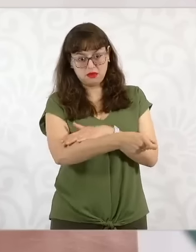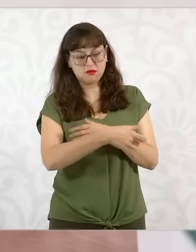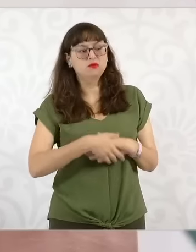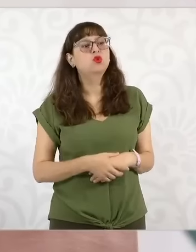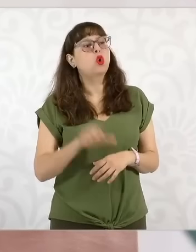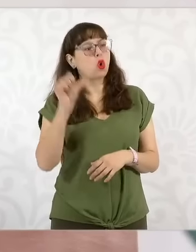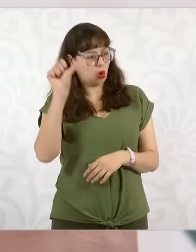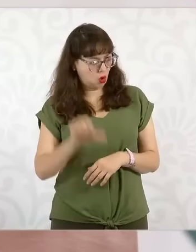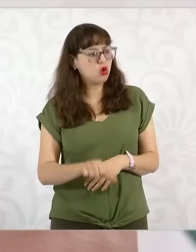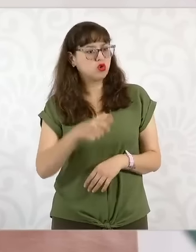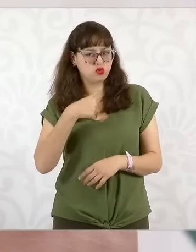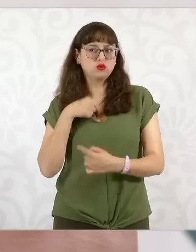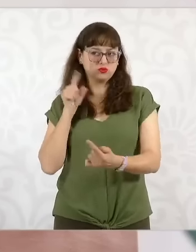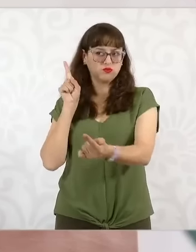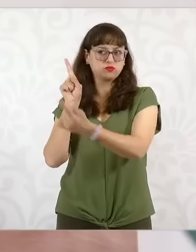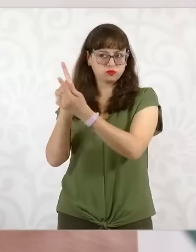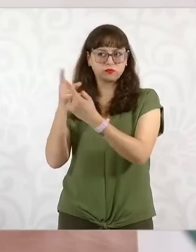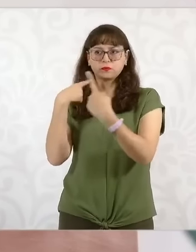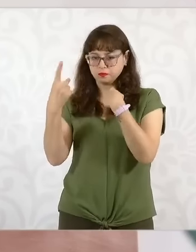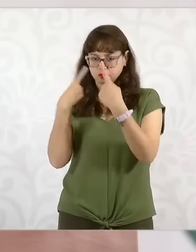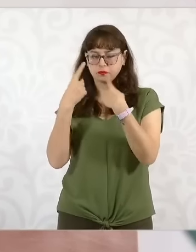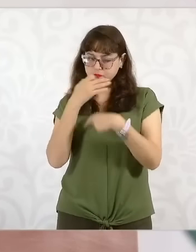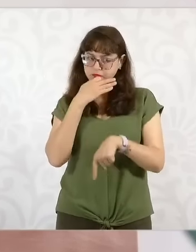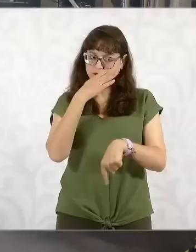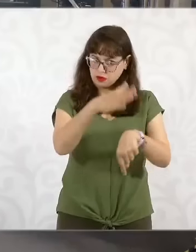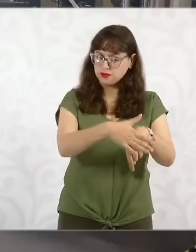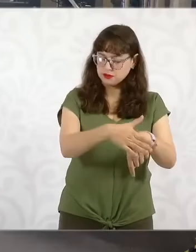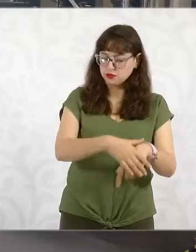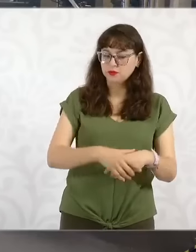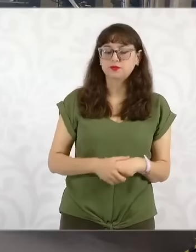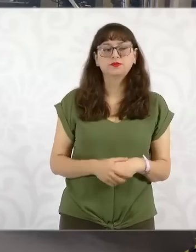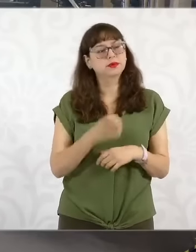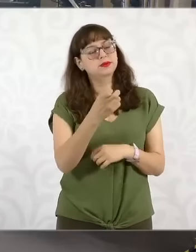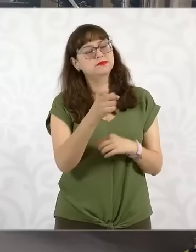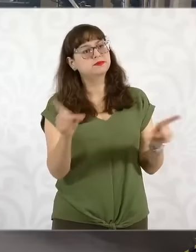Estado de México. Hay una muy buena coordinación y se lo hacemos a ver. Muchas gracias. Es cuánto,